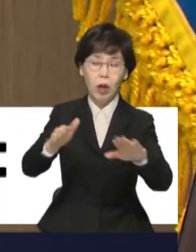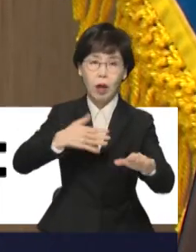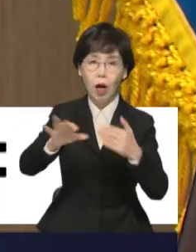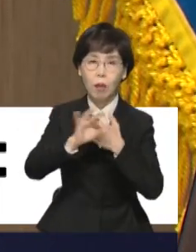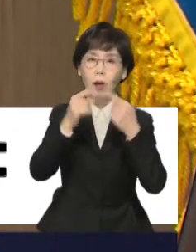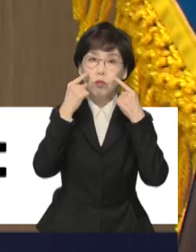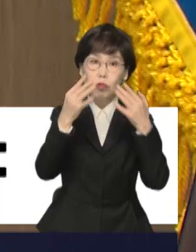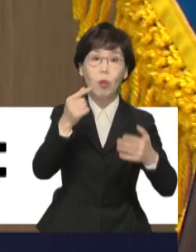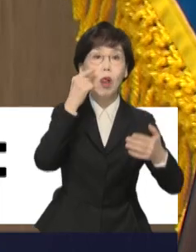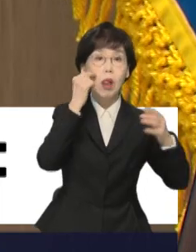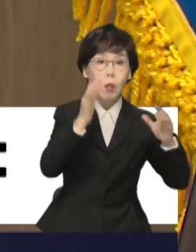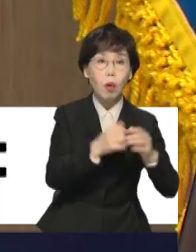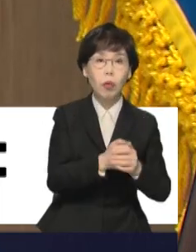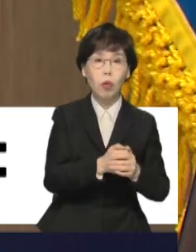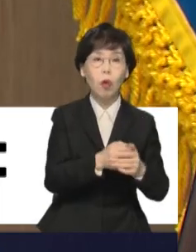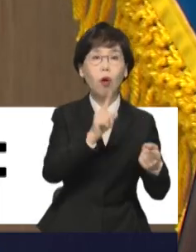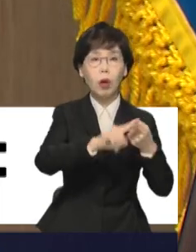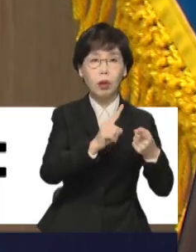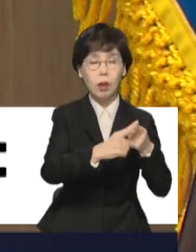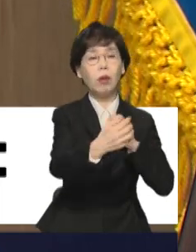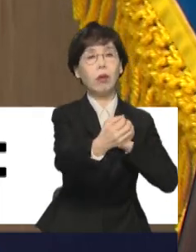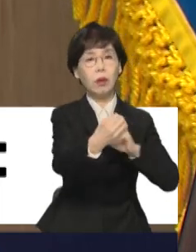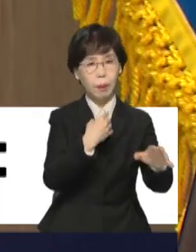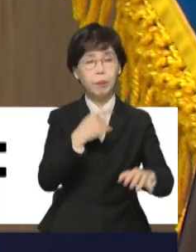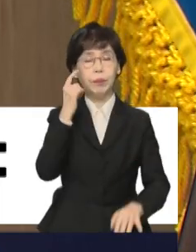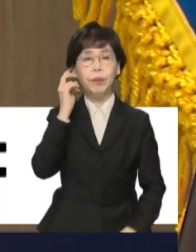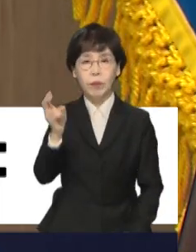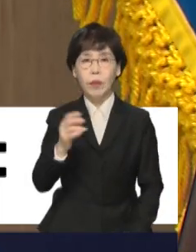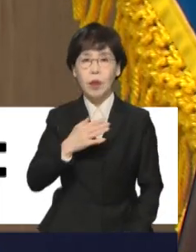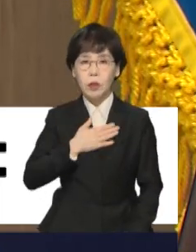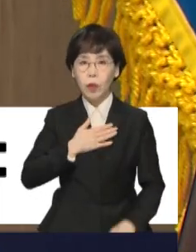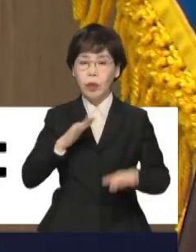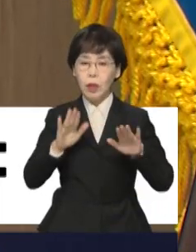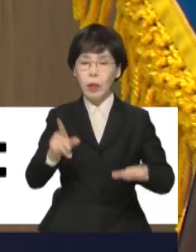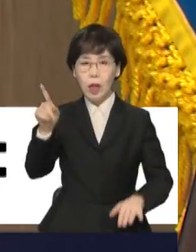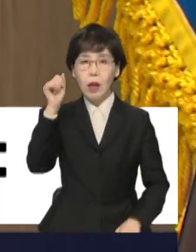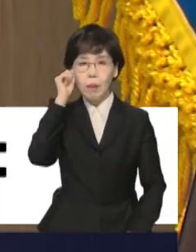것입니다. 저는 이번 1박 2일 방일 중 기시다 총리와